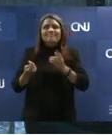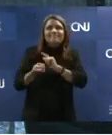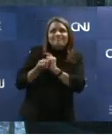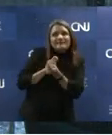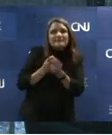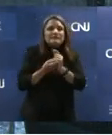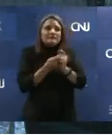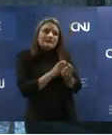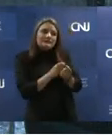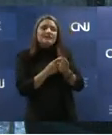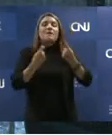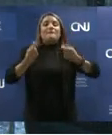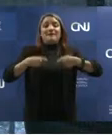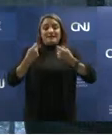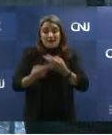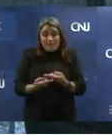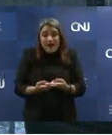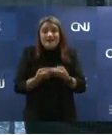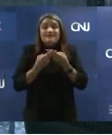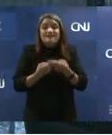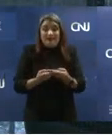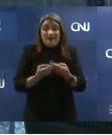parceria, compreensão e resiliência.